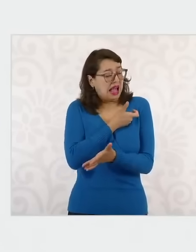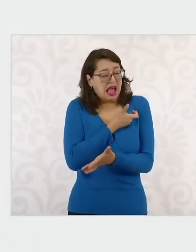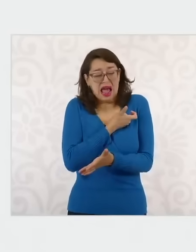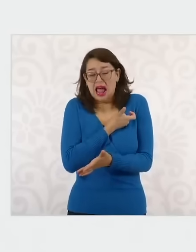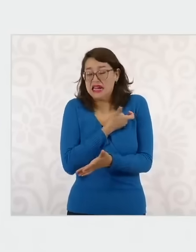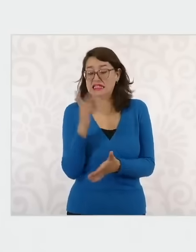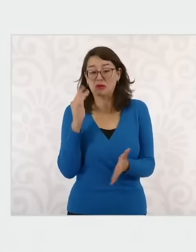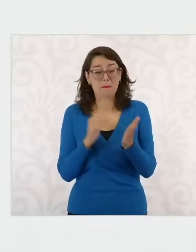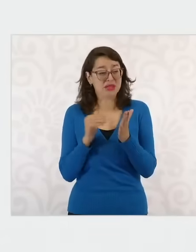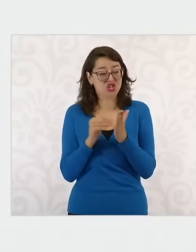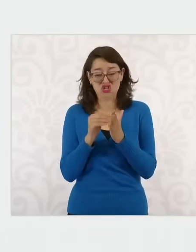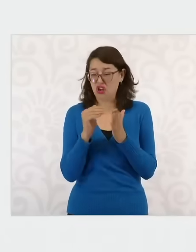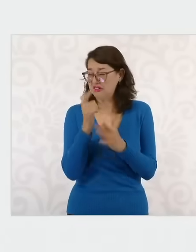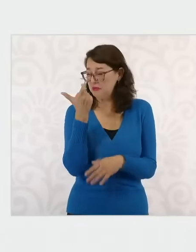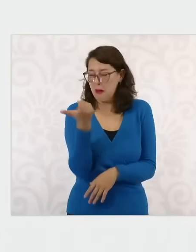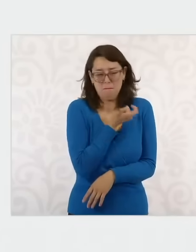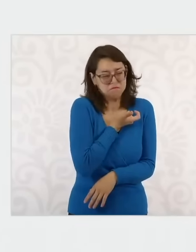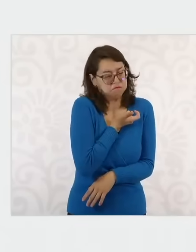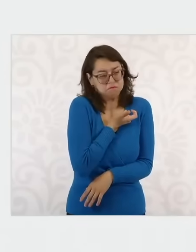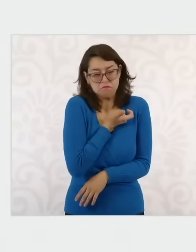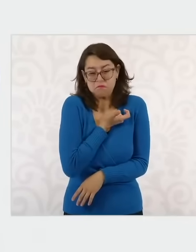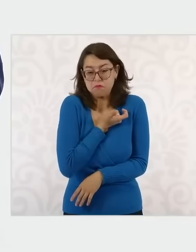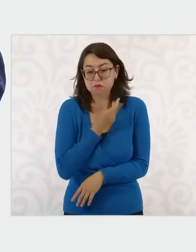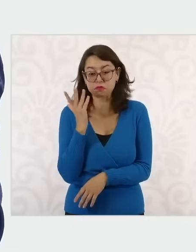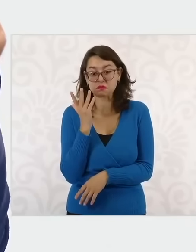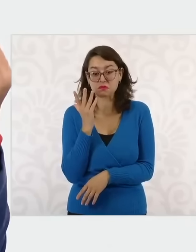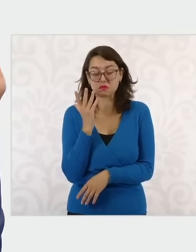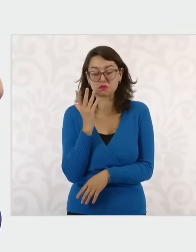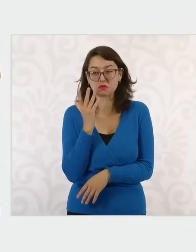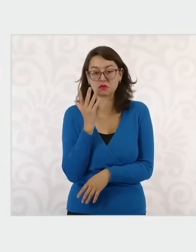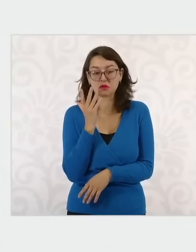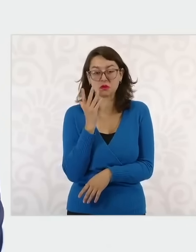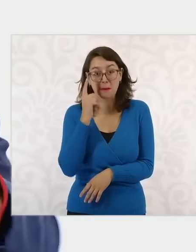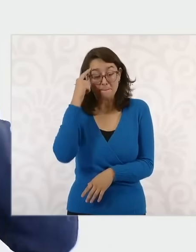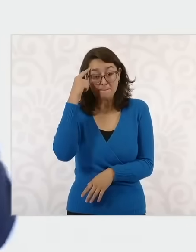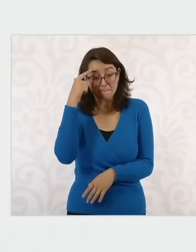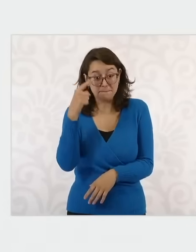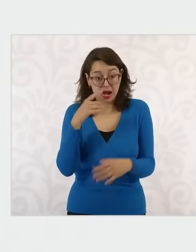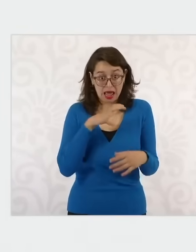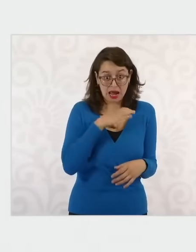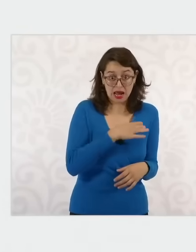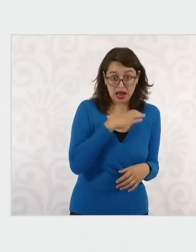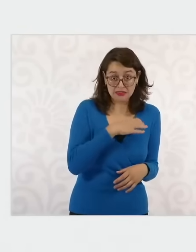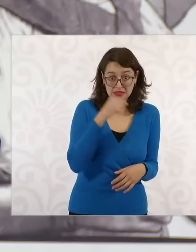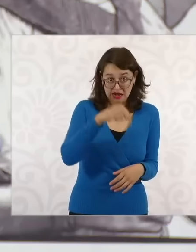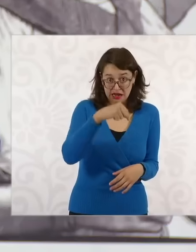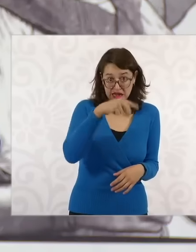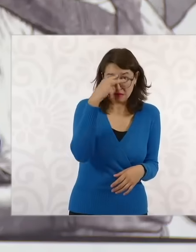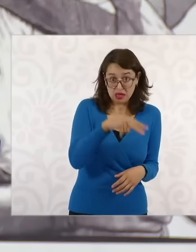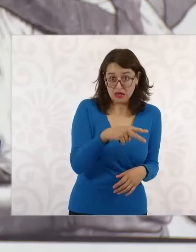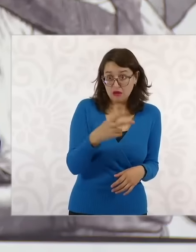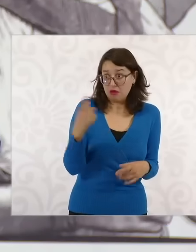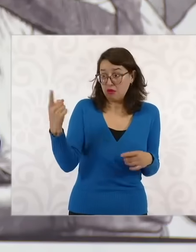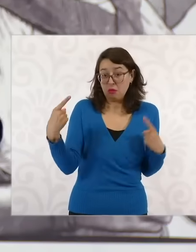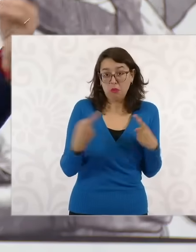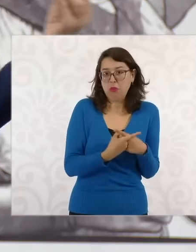que no necesariamente se deben utilizar para un tipo de cáncer y se estaban solicitando. Entonces,